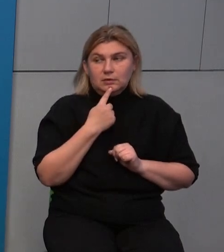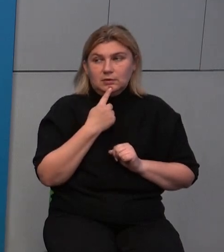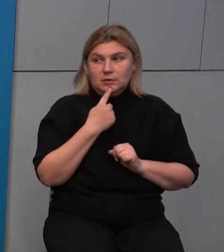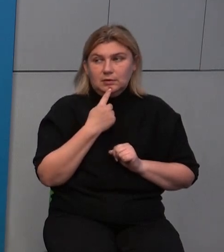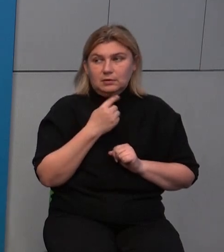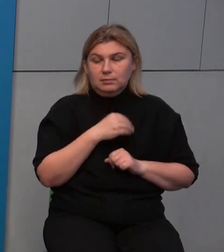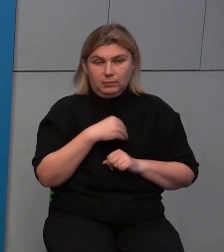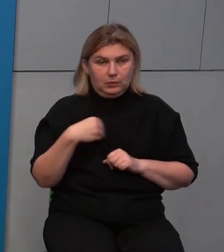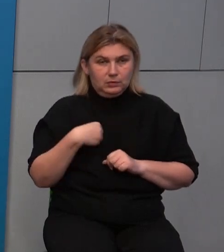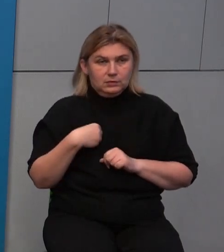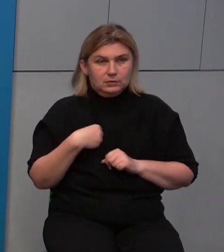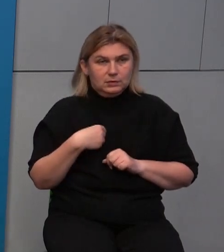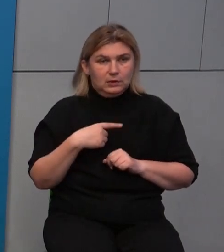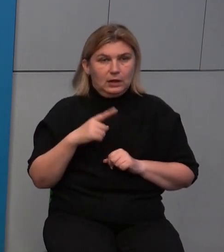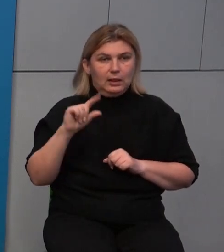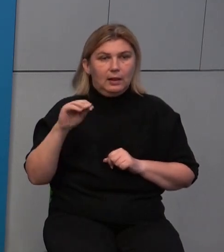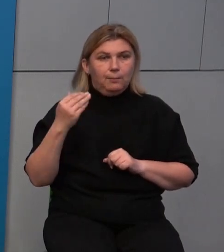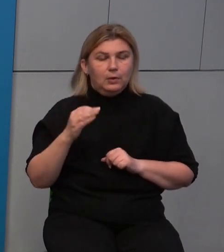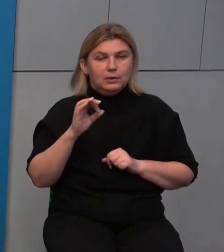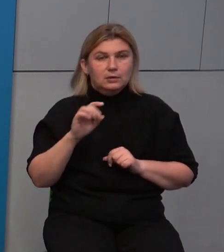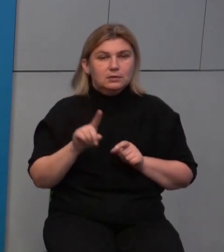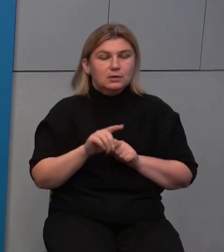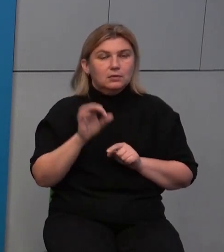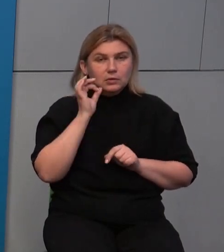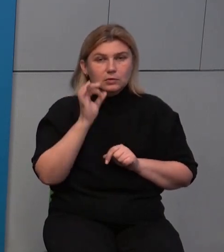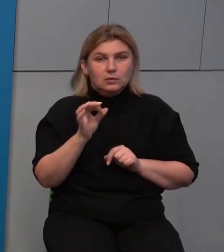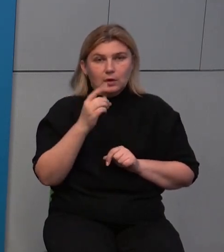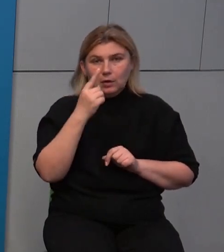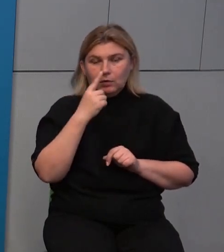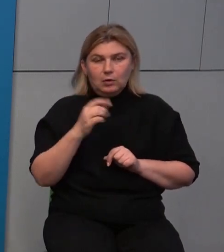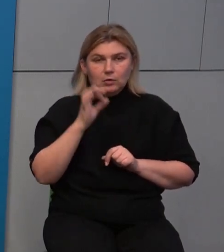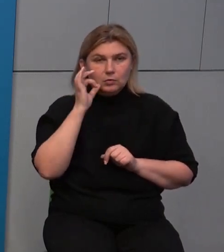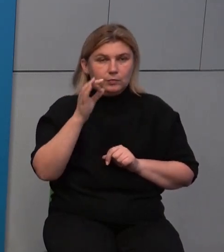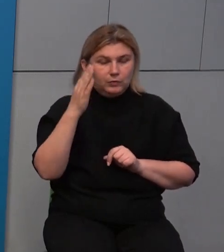ale Lem też świetnie akurat rosyjski naprawdę znał